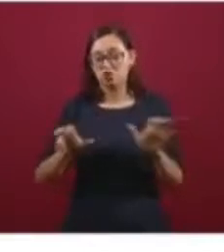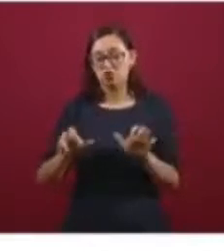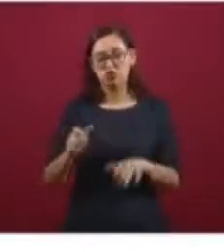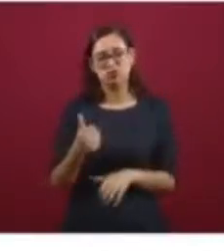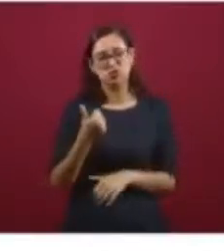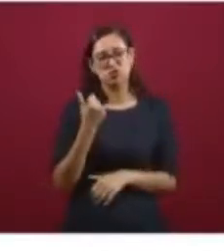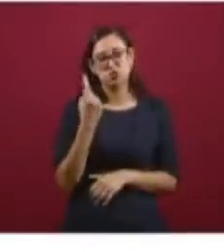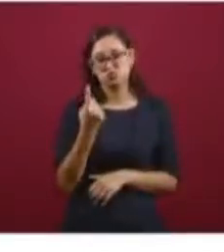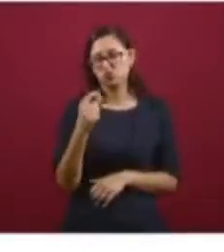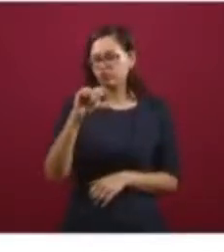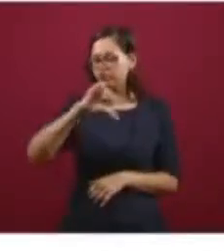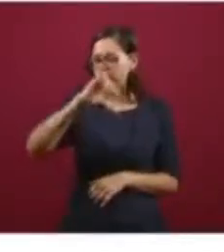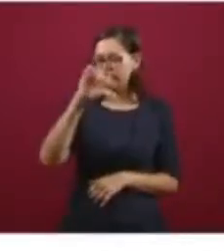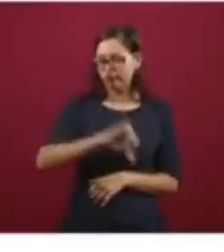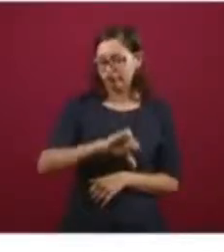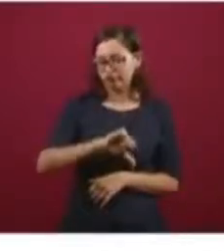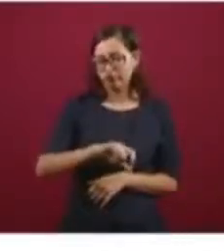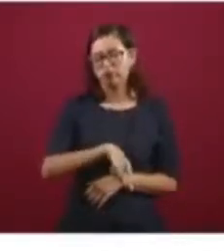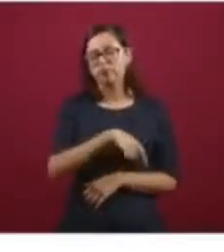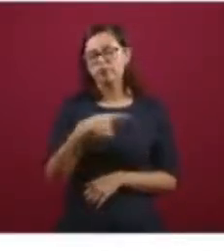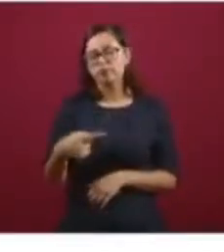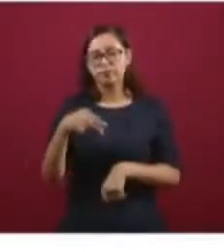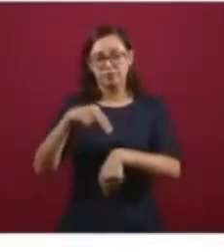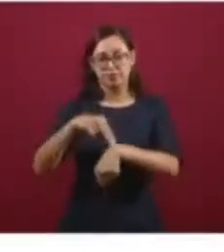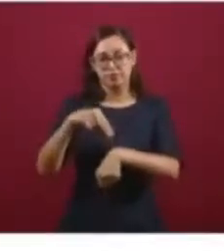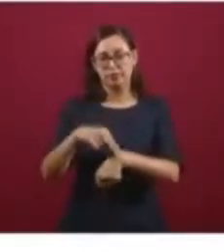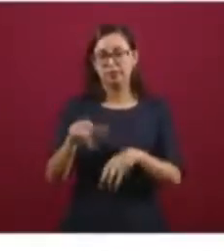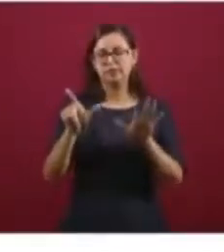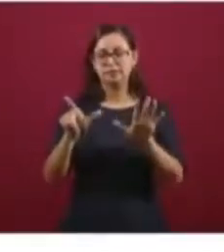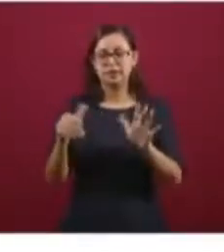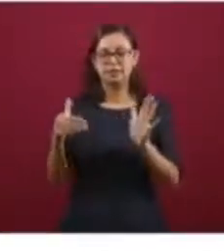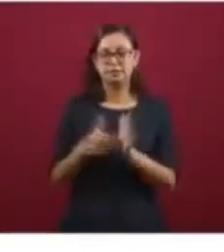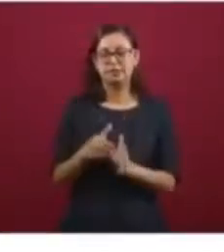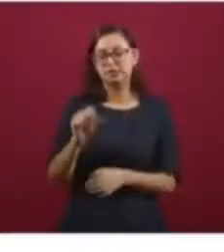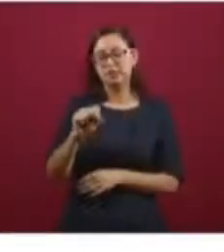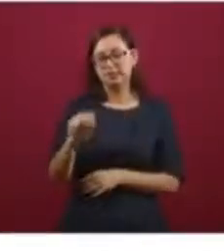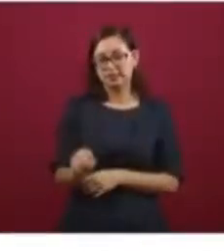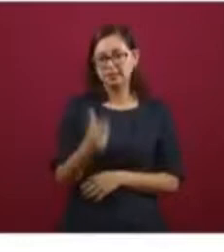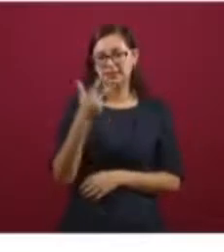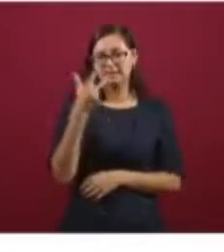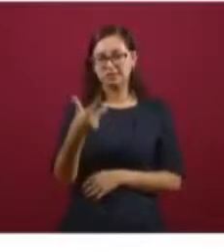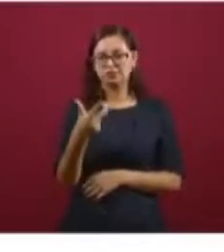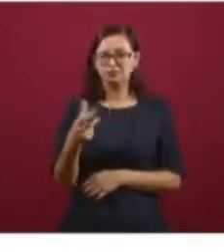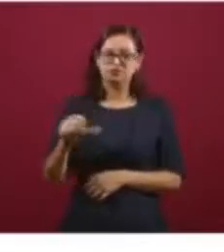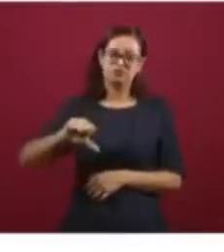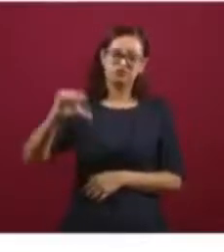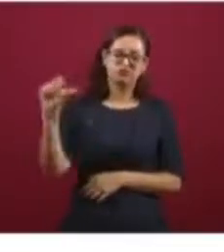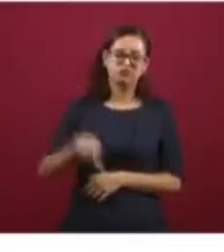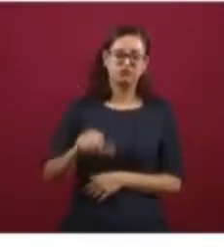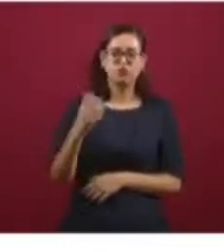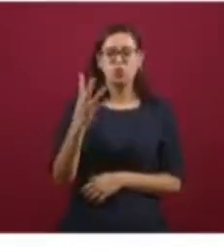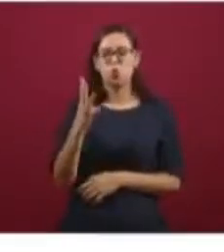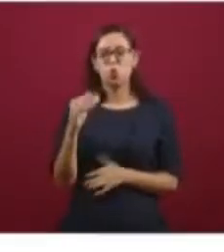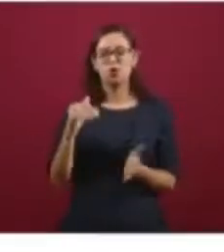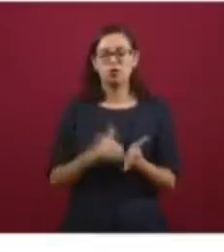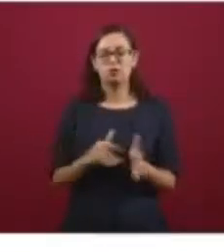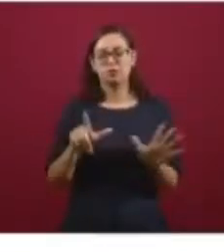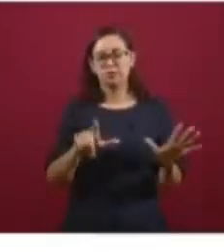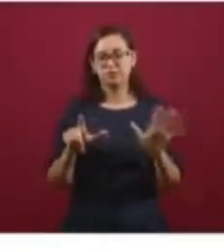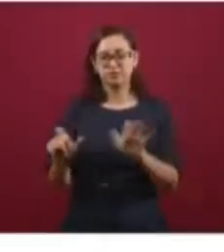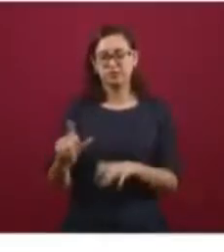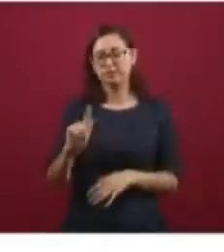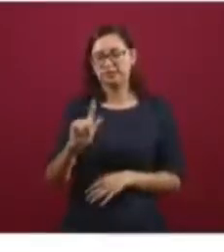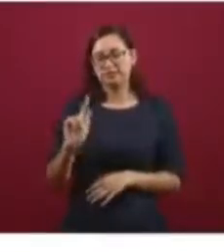El examen médico lo han realizado siete mil 67 y no lo han aprobado cuatro mil 773. En